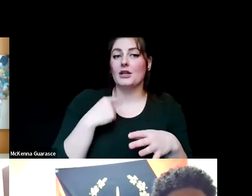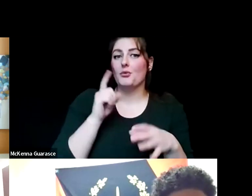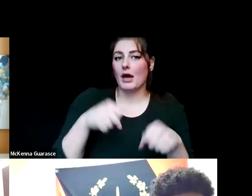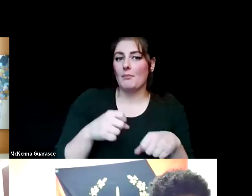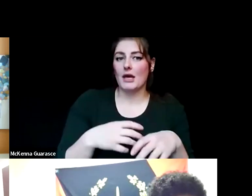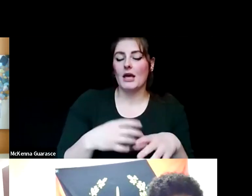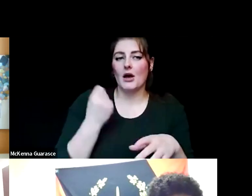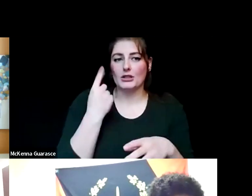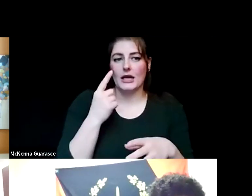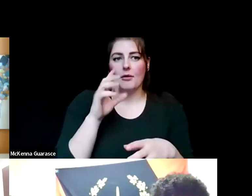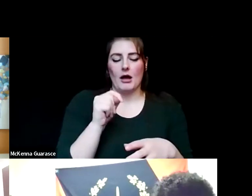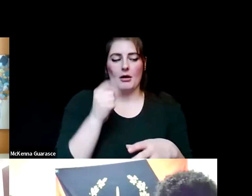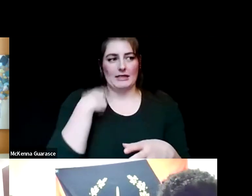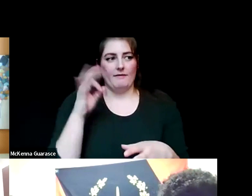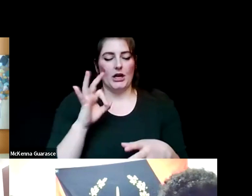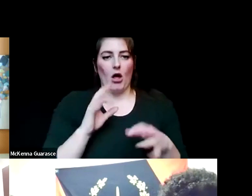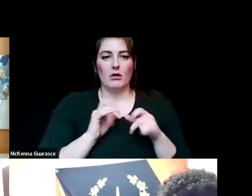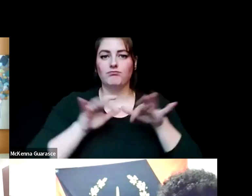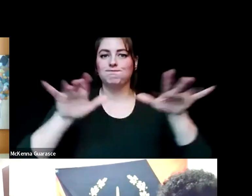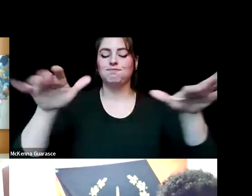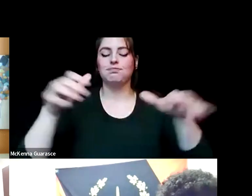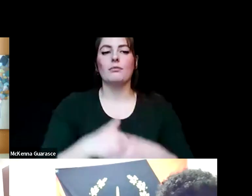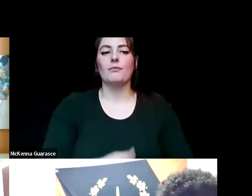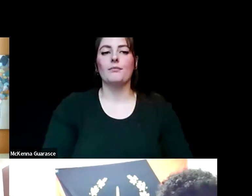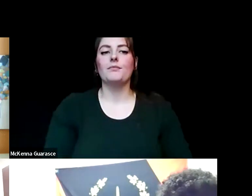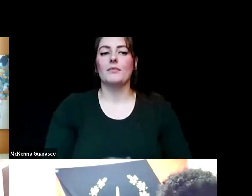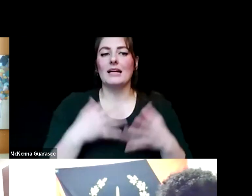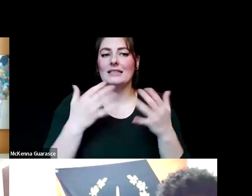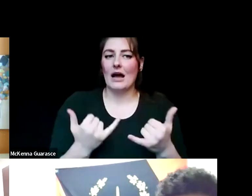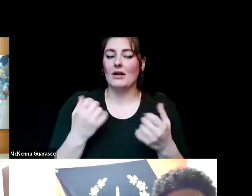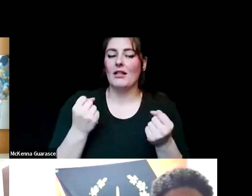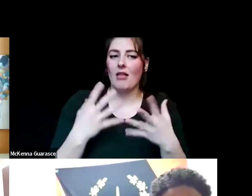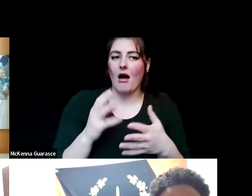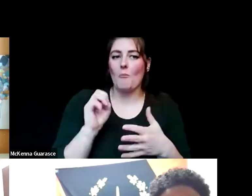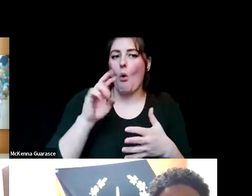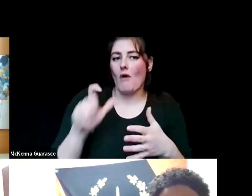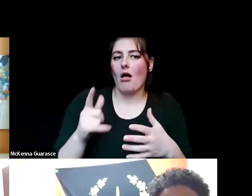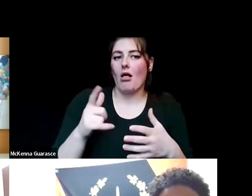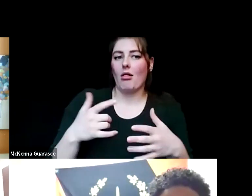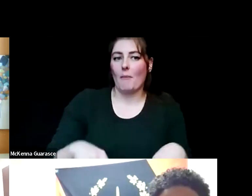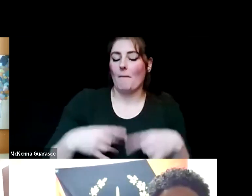de fentanilo, pero también hay mucho pánico moral y desinformación en torno a la exposición al fentanilo.